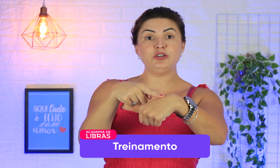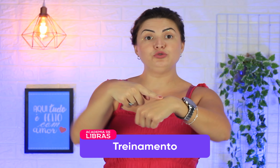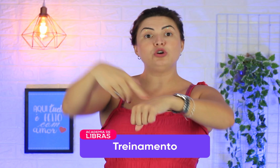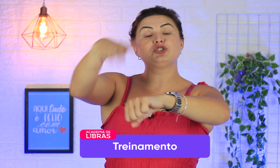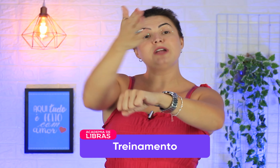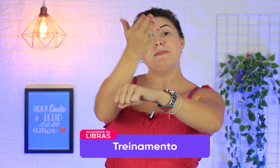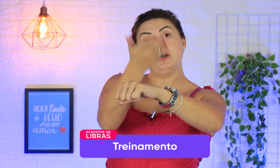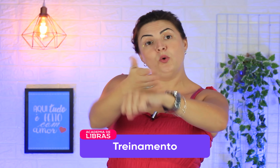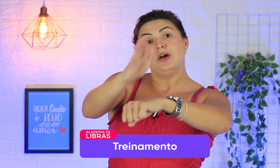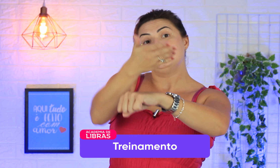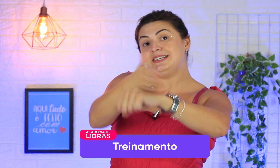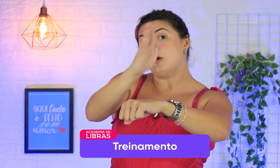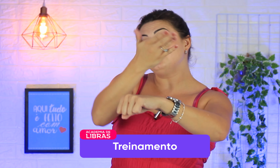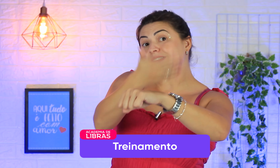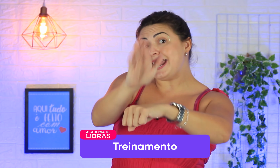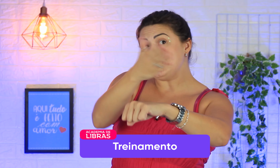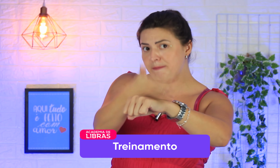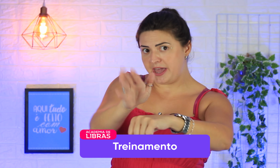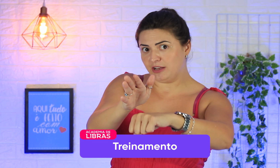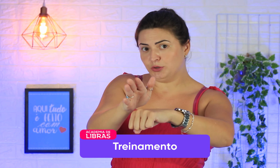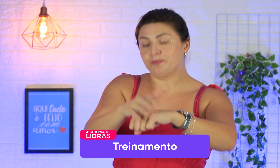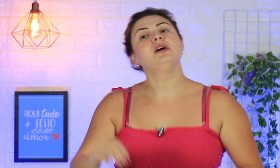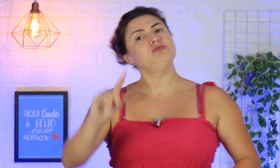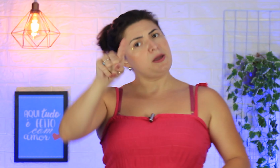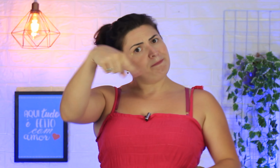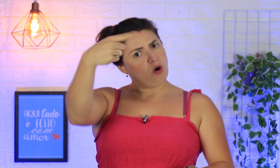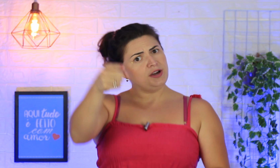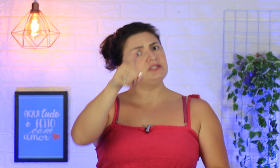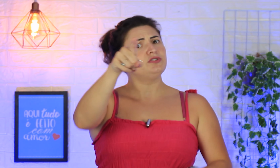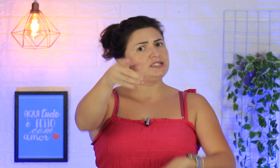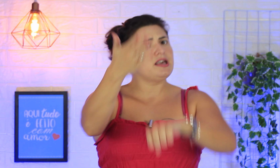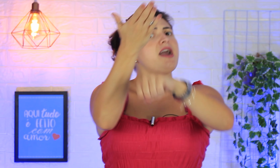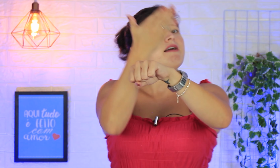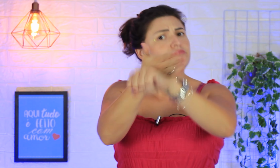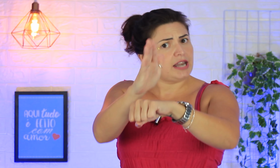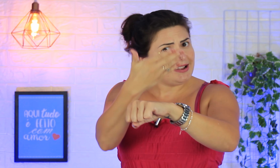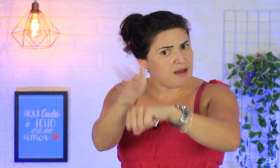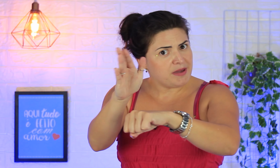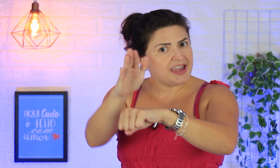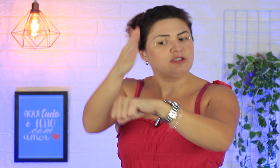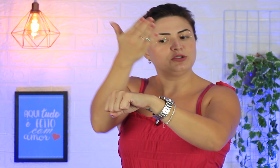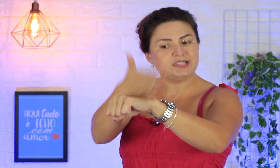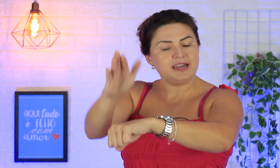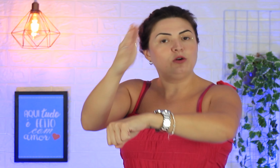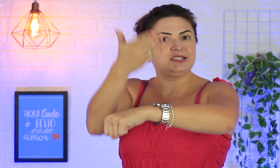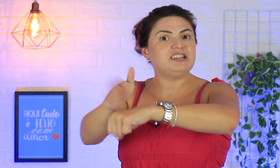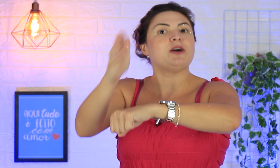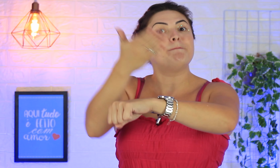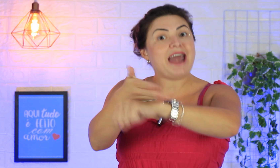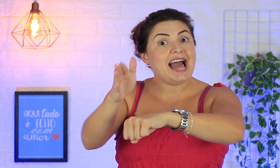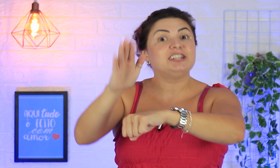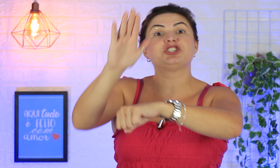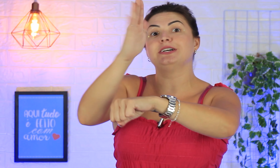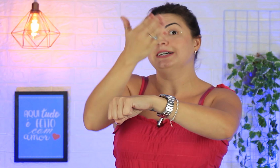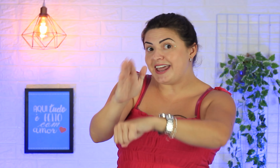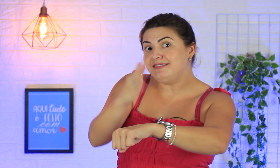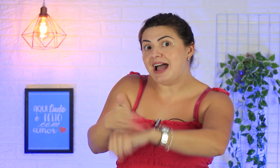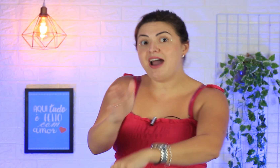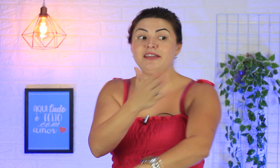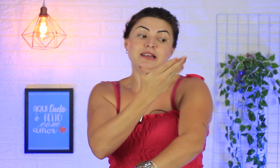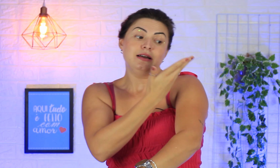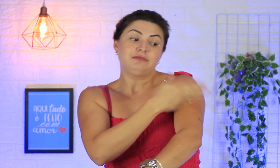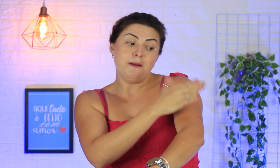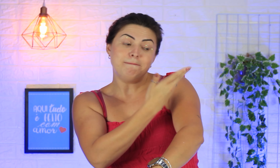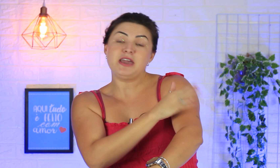o dorso da mão sinal de Treinamento então depois você treinamento ou seja prática treinar também